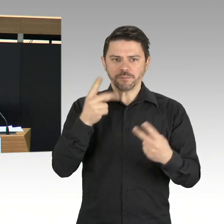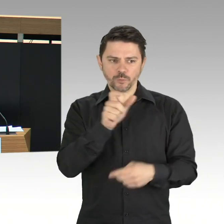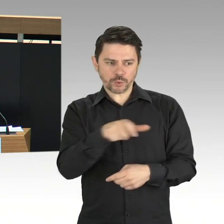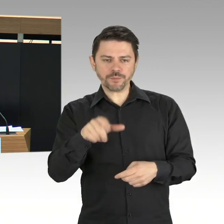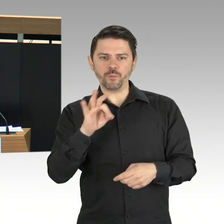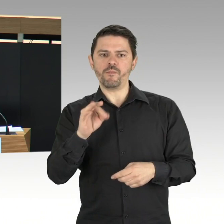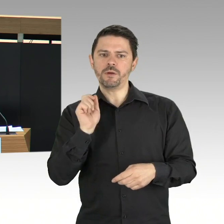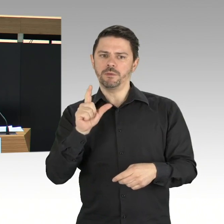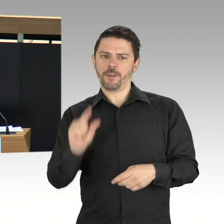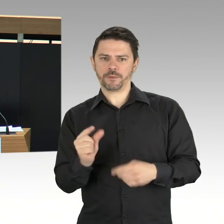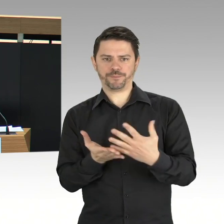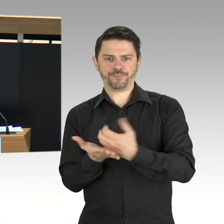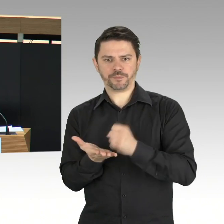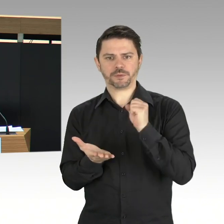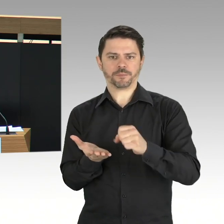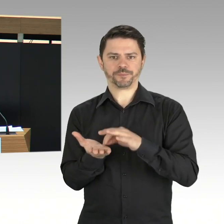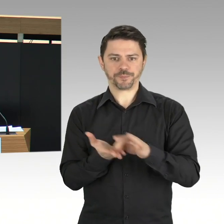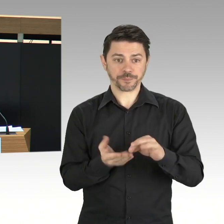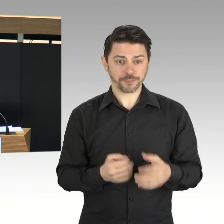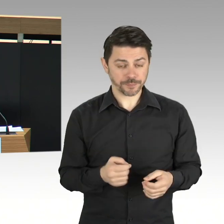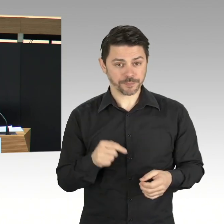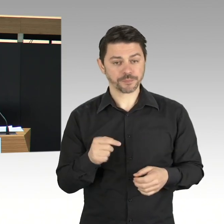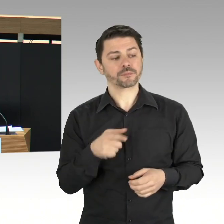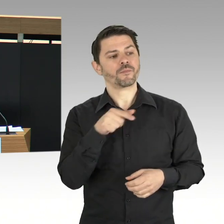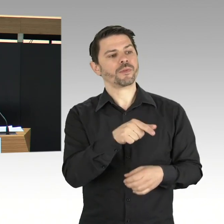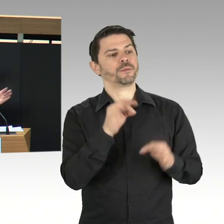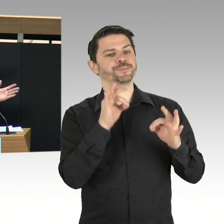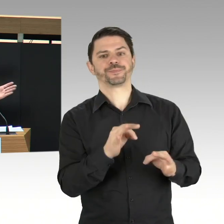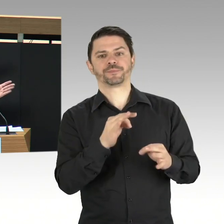warum denn der Neubau größtenteils am Bedarf der Berlinerinnen und Berliner seit Jahren vorbeigeht.